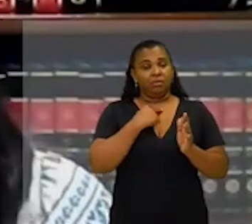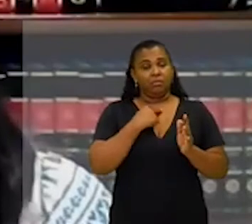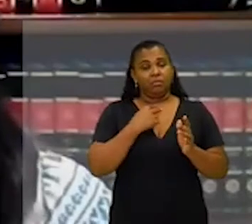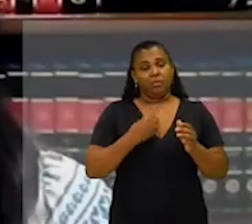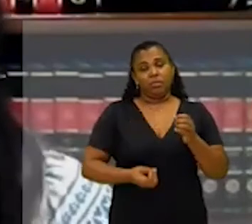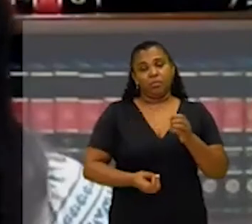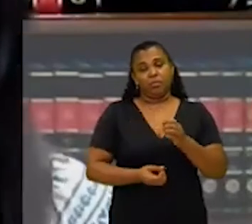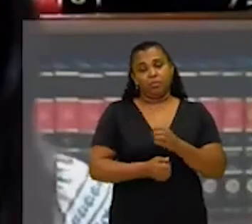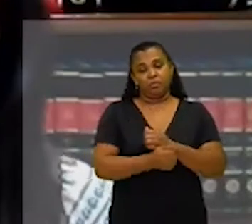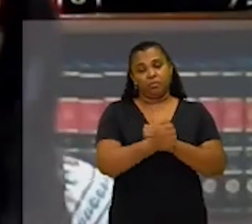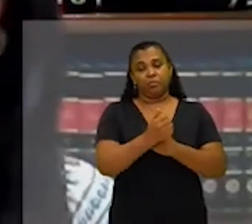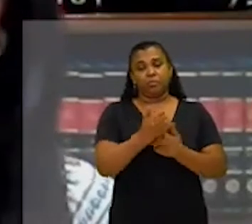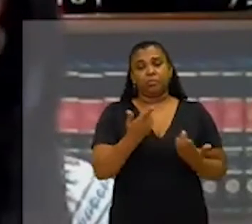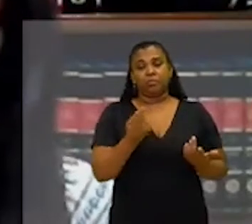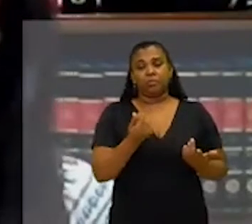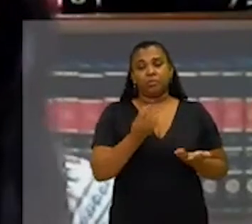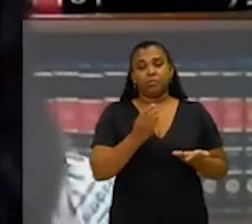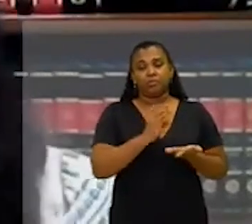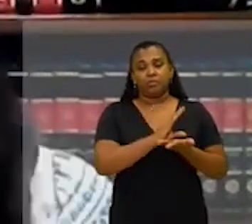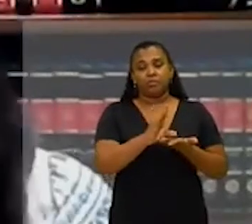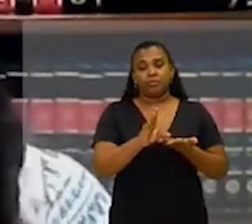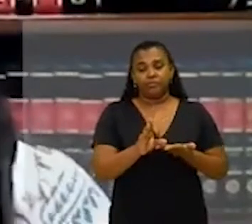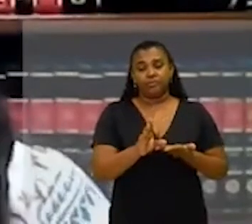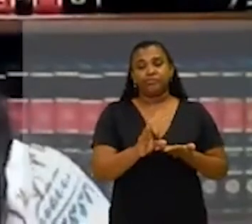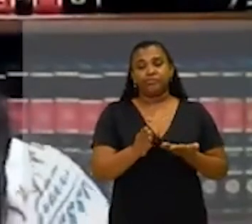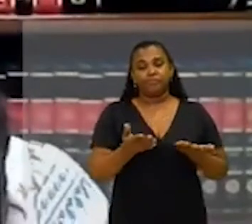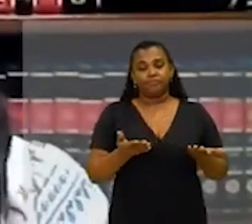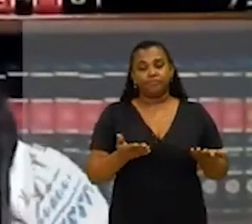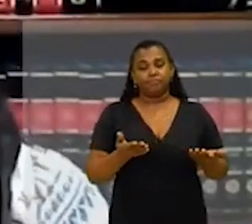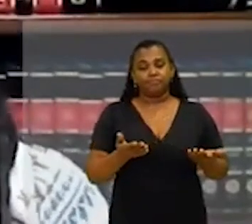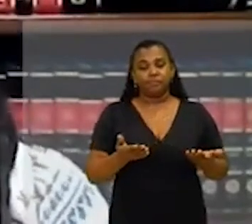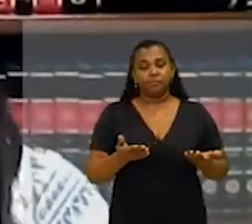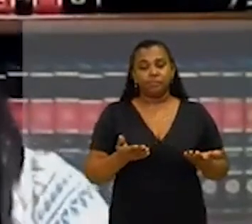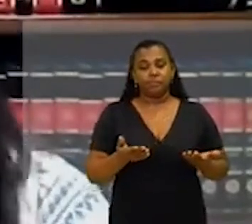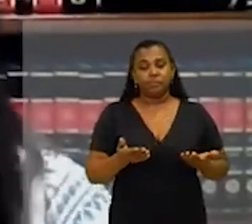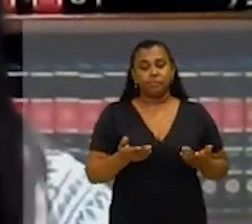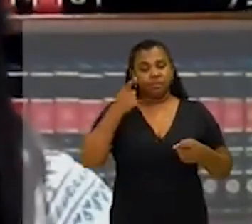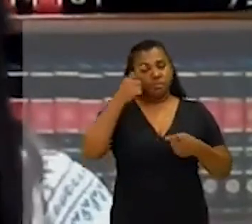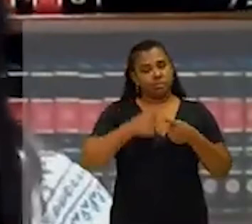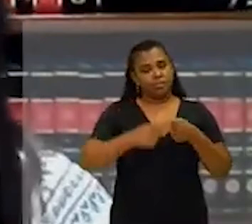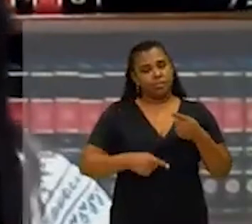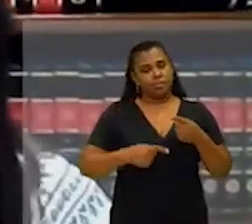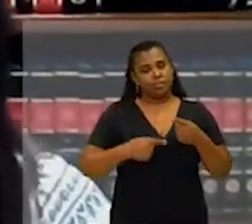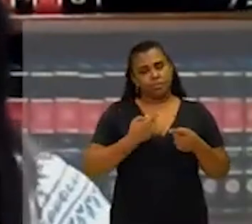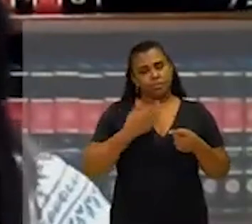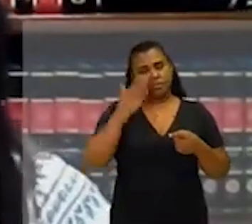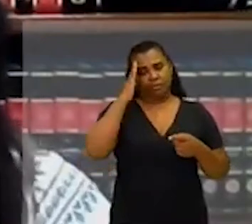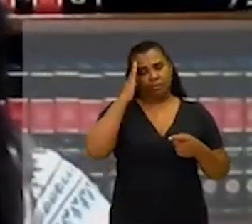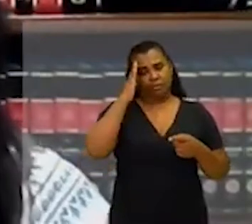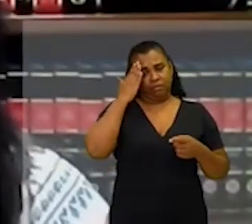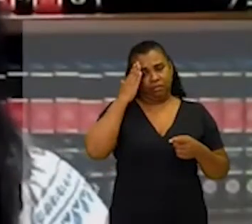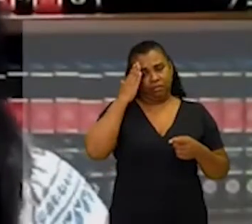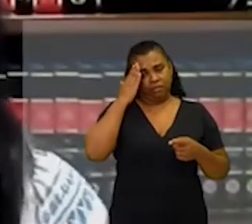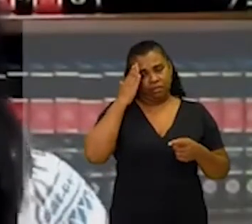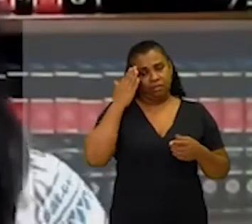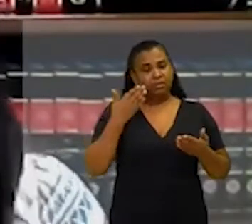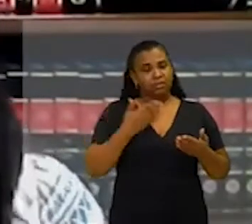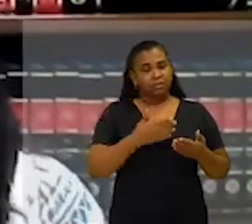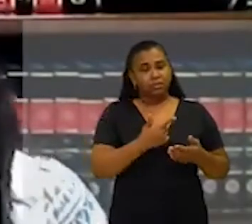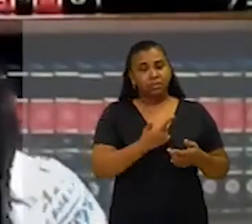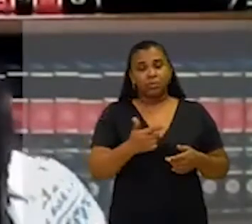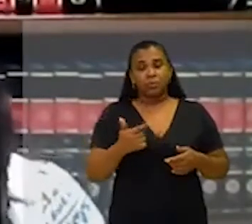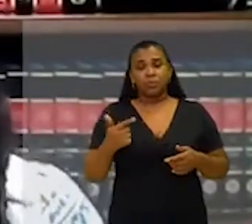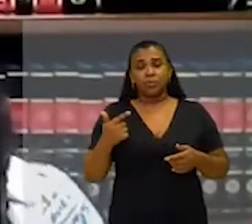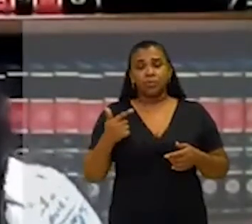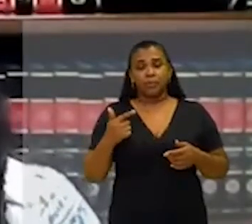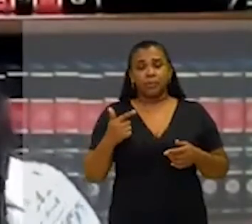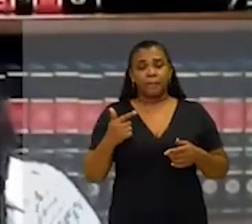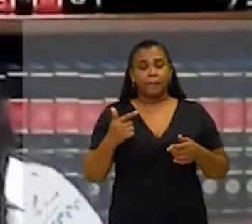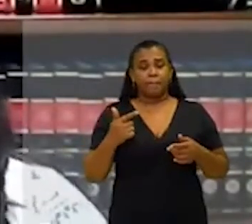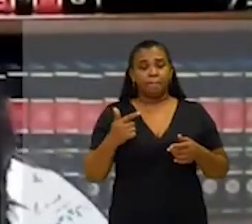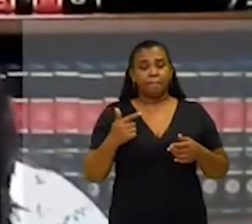política e essa inscrição pelo menos como nós entendemos ela não tem acabou só tem respaldo